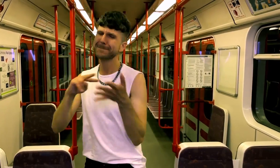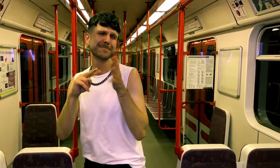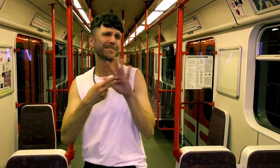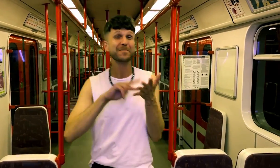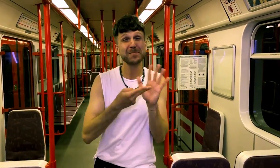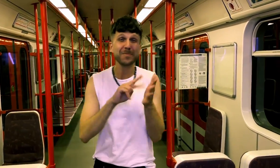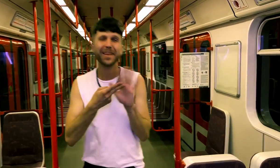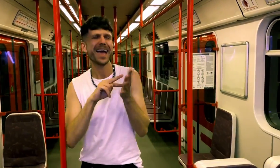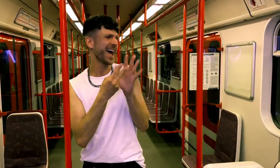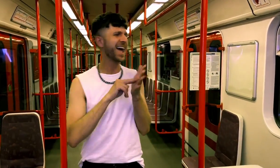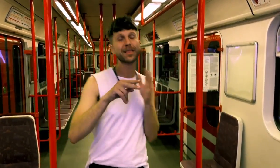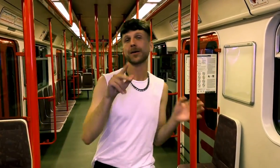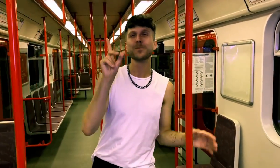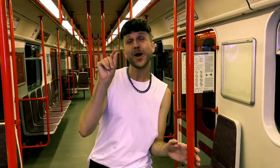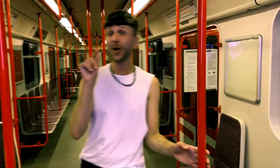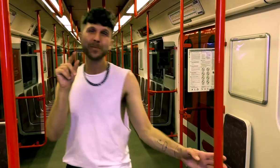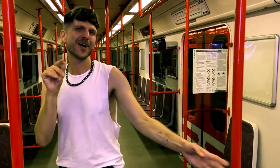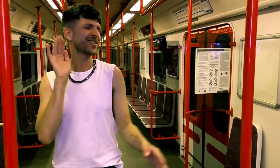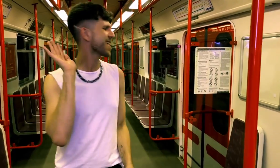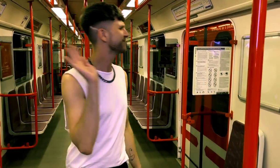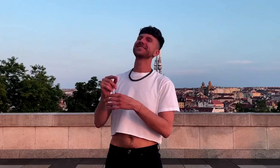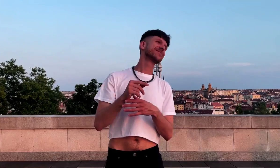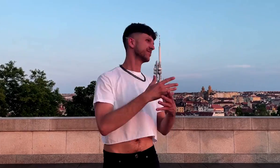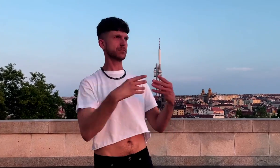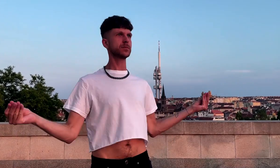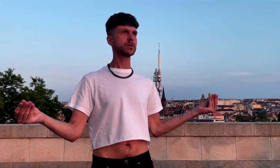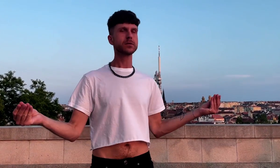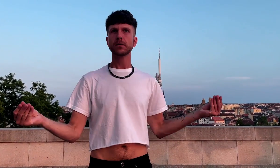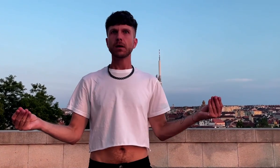Odkládáš rozhodnutí na pozdějš. Každá šance má lhůtu záruky. Utekla?